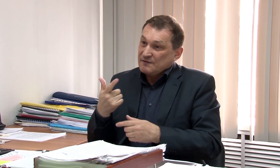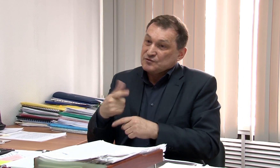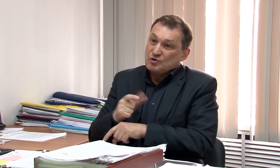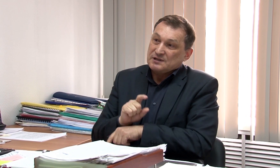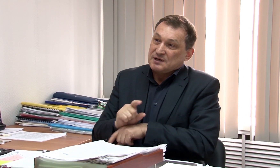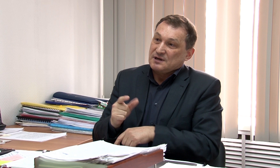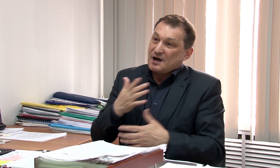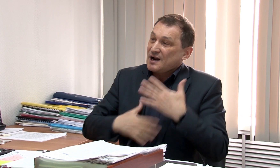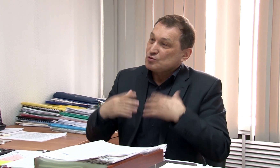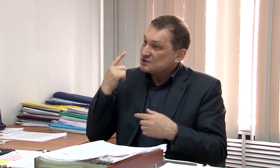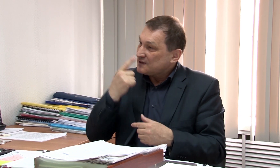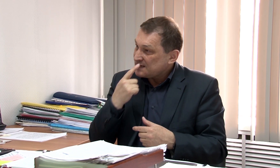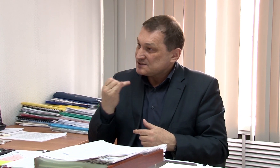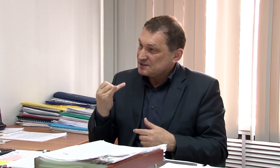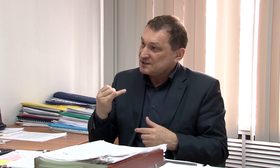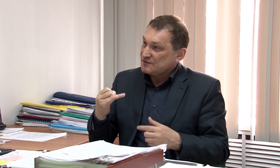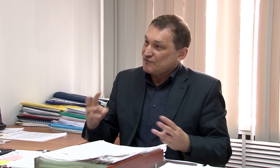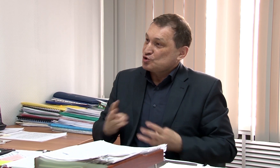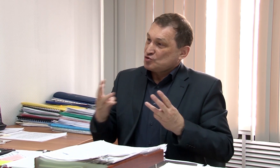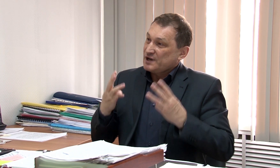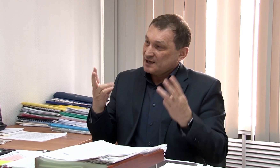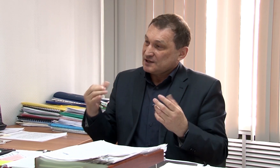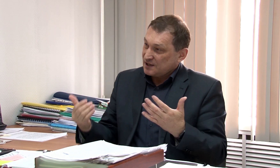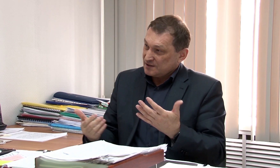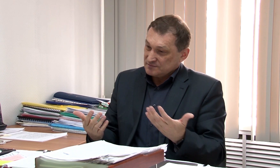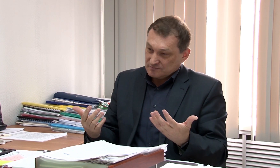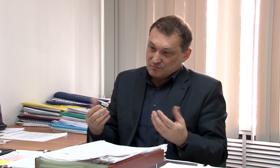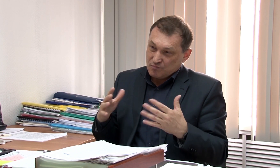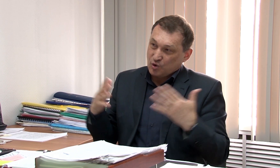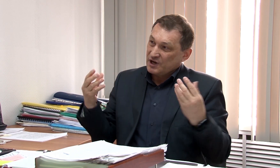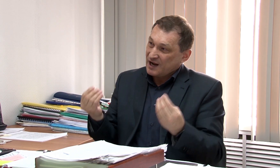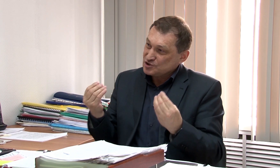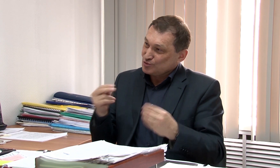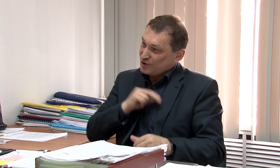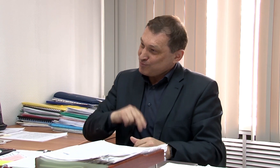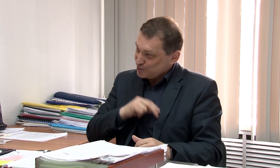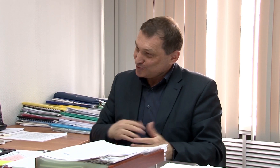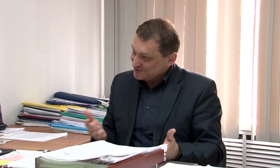Всё это радует глаз и воодушевляет на более качественную работу.